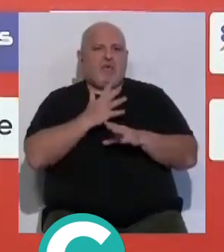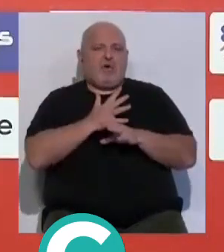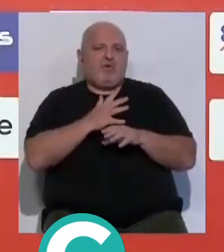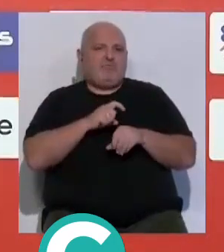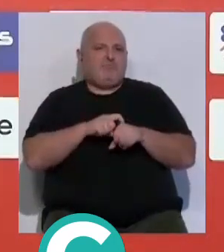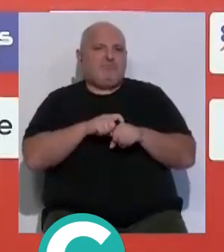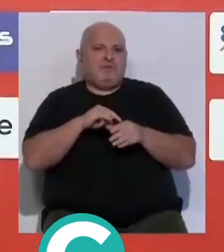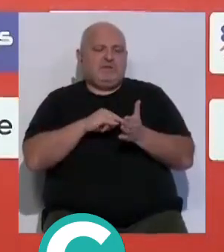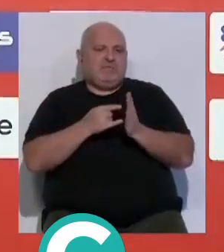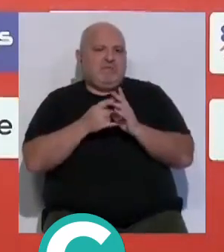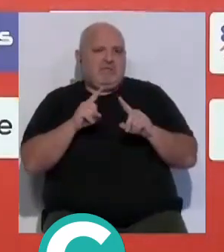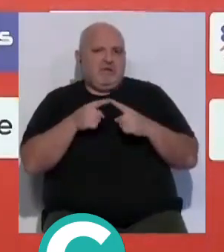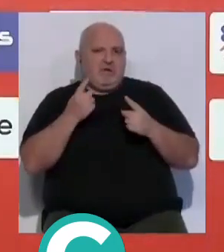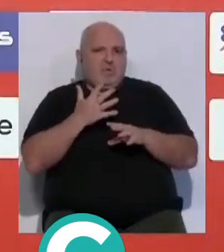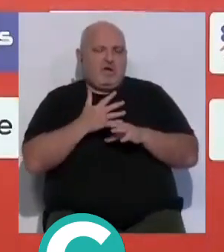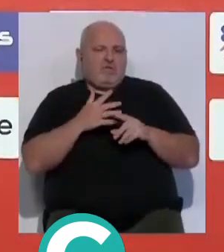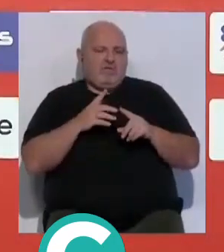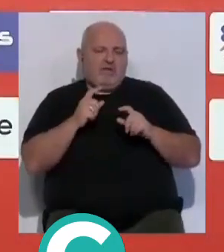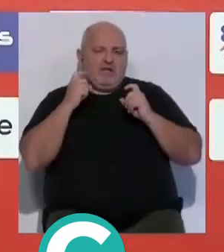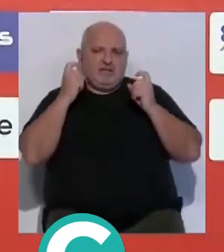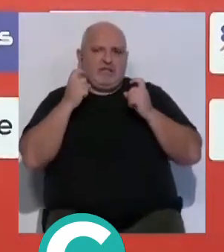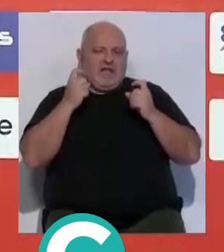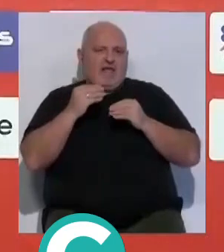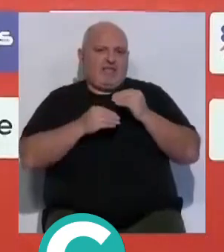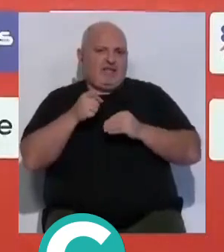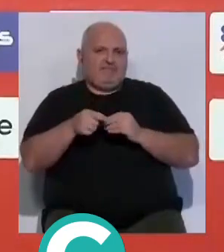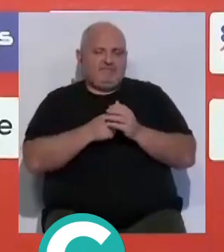que cambian los sistemas tenemos una idea de juego y eso es lo que intentamos hacer en los partidos